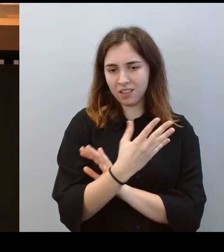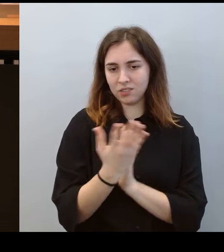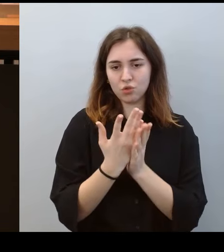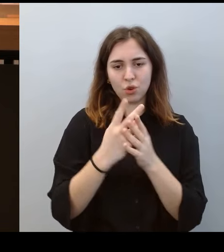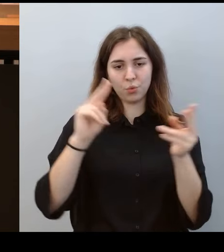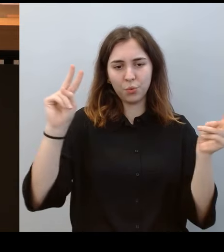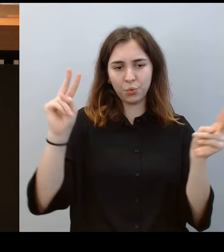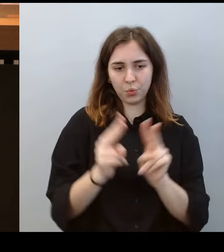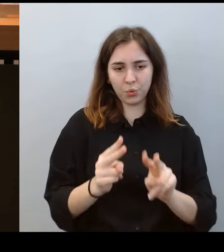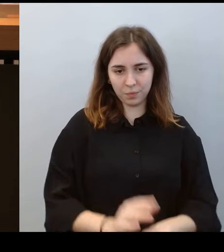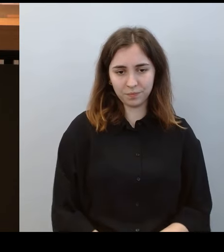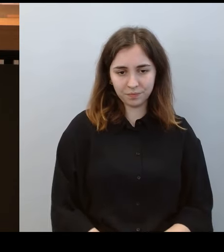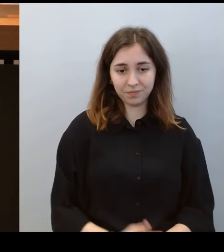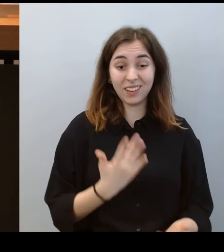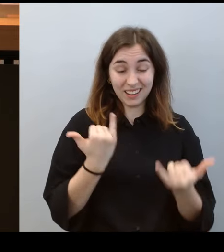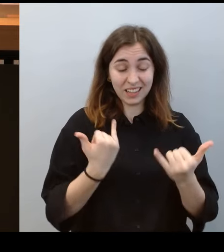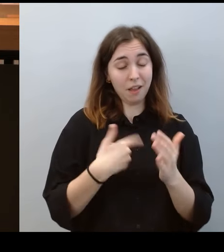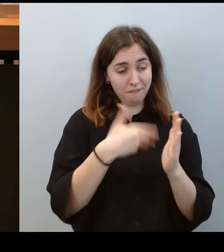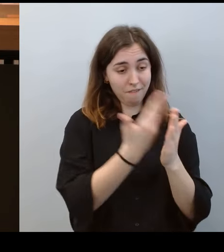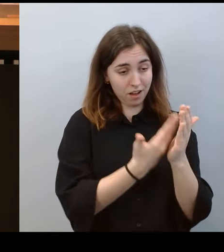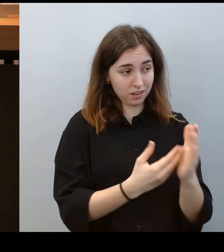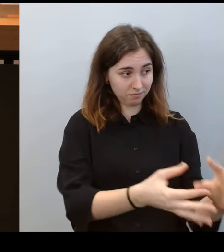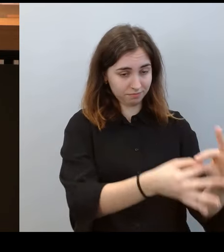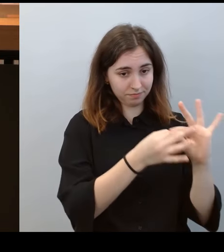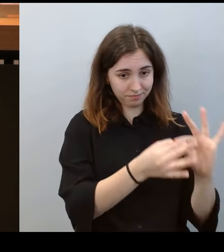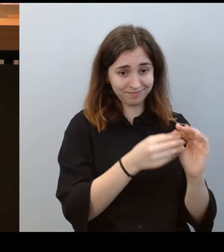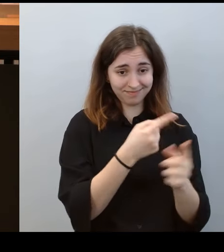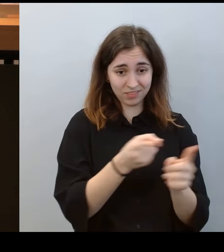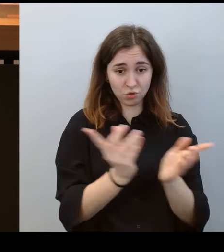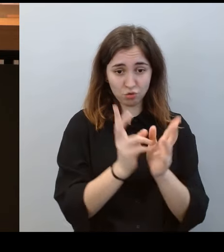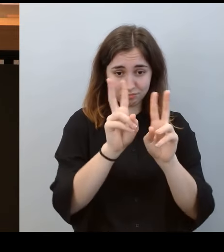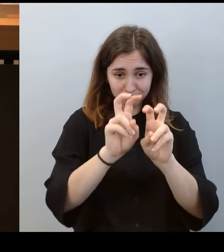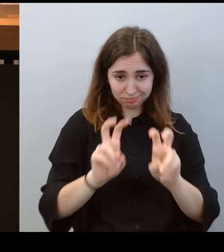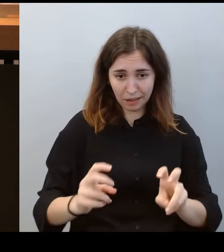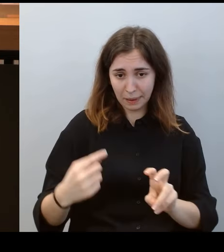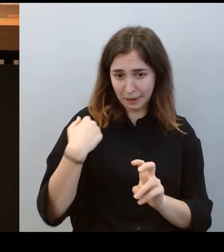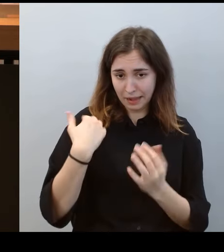anschauen, dann ist nach wie vor an vielen Messstationen in Berlin und hier ist der entscheidende Unterschied zu Hannover